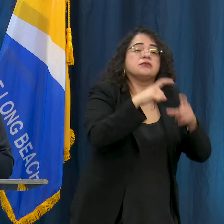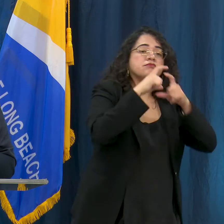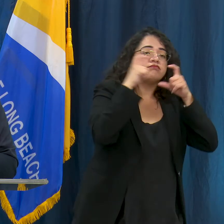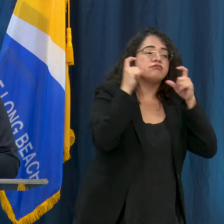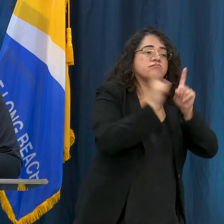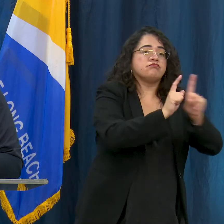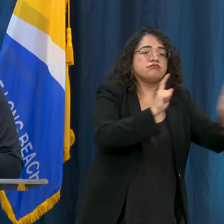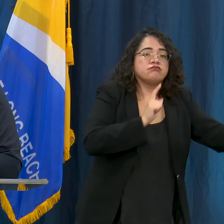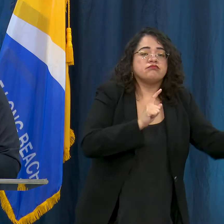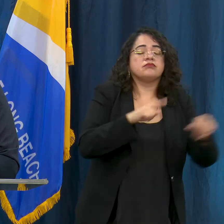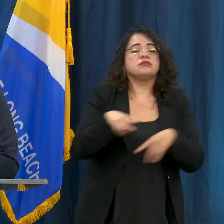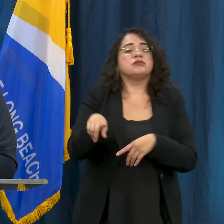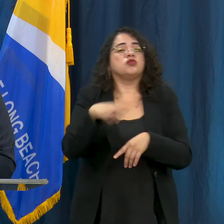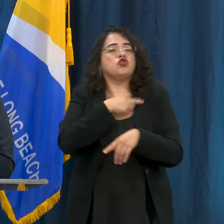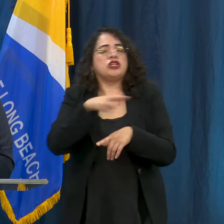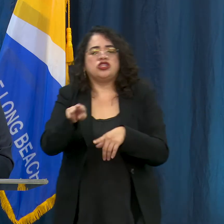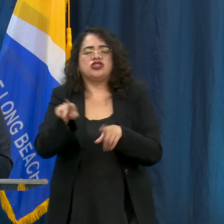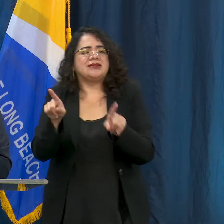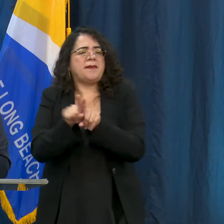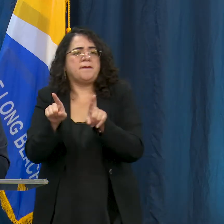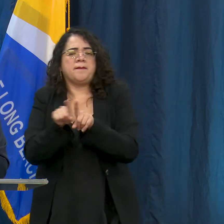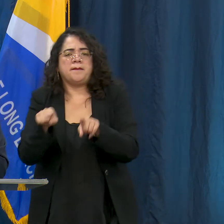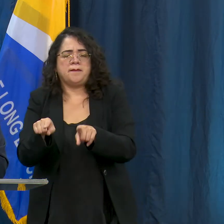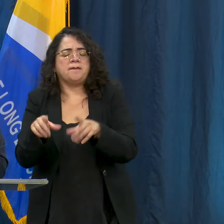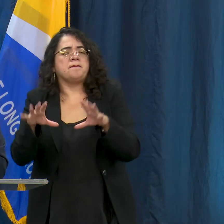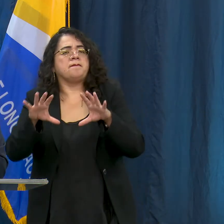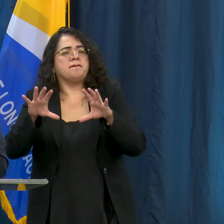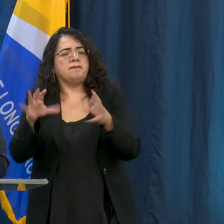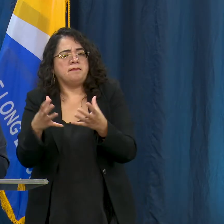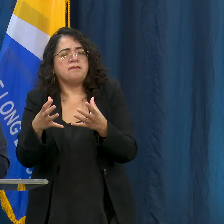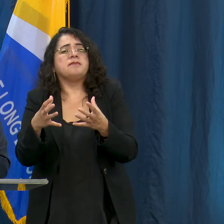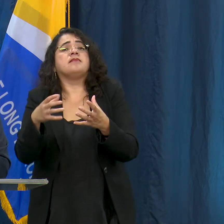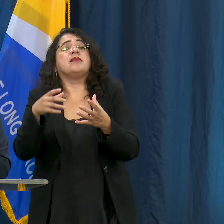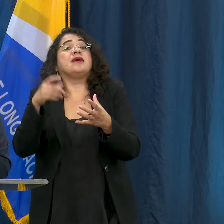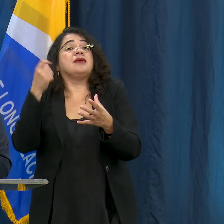del DeRose los Jimenez políticas pueden tener lugar con restrictions similares